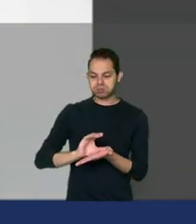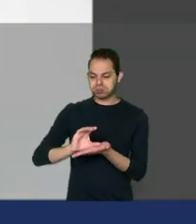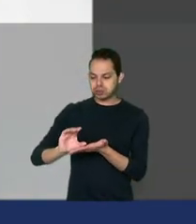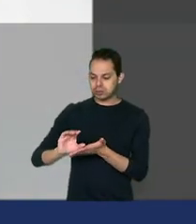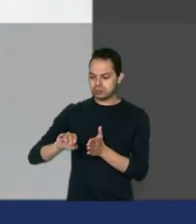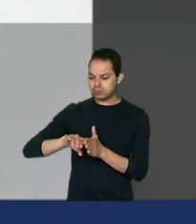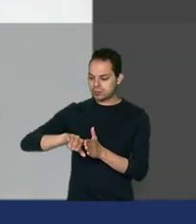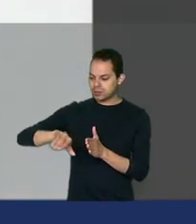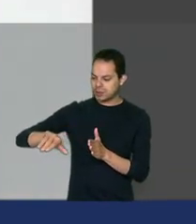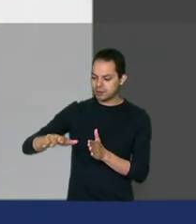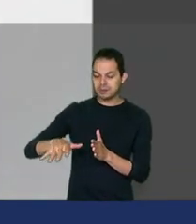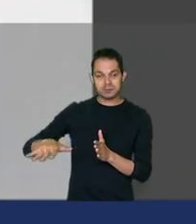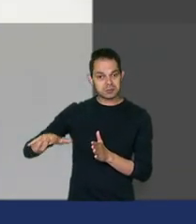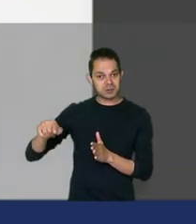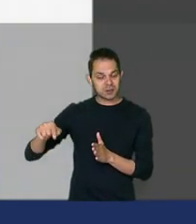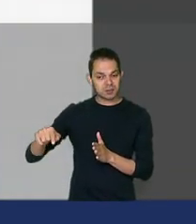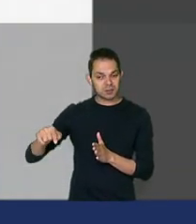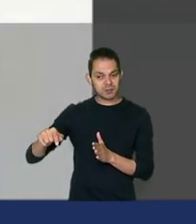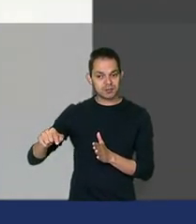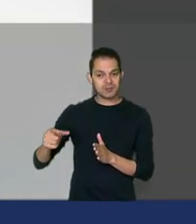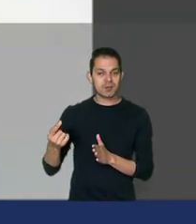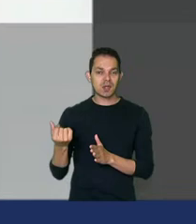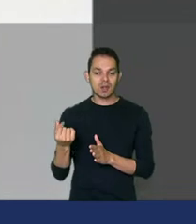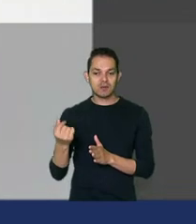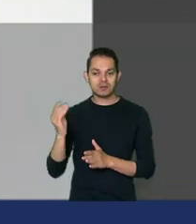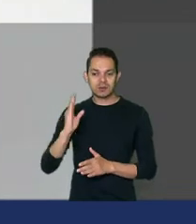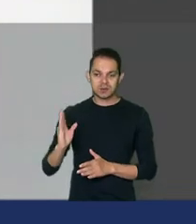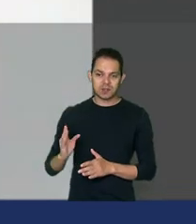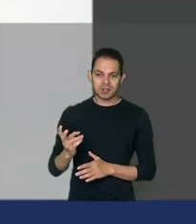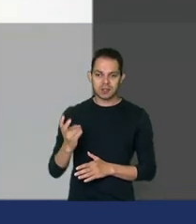É UM RECURSO QUE JÁ ESTÁ PREVISTO, ELE ESTARÁSOBRETUDO NO FUNDO NACIONAL DE CULTURA.